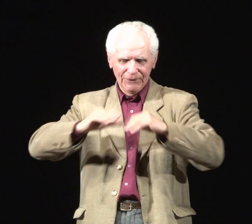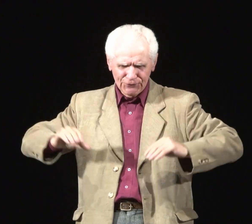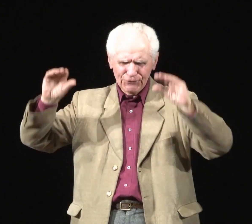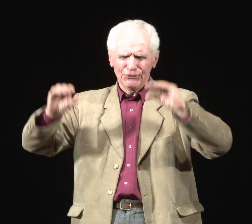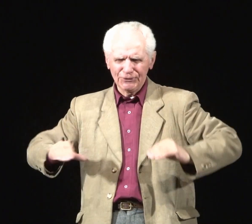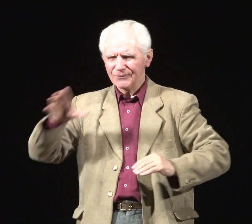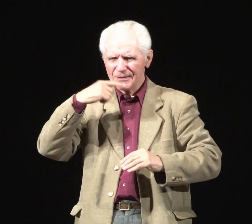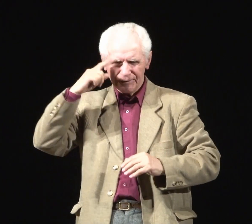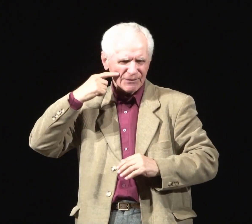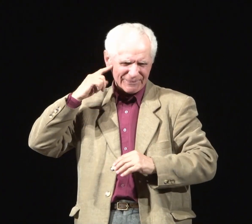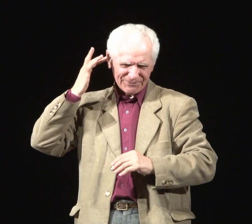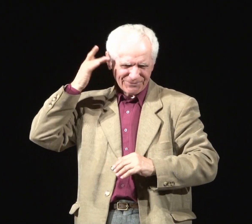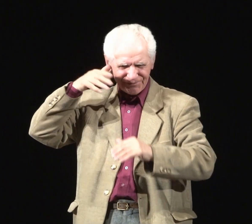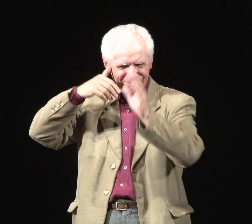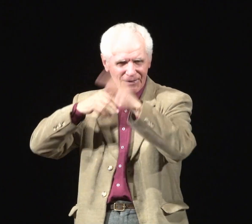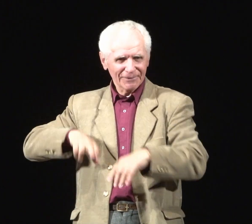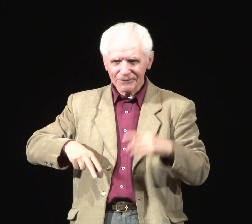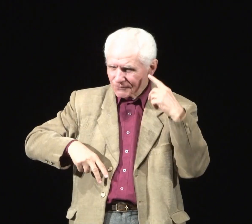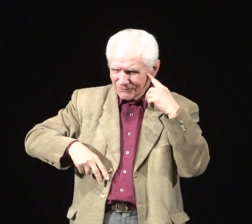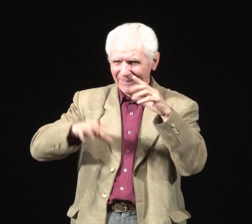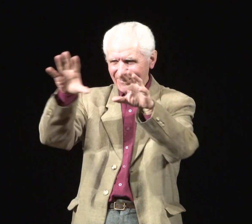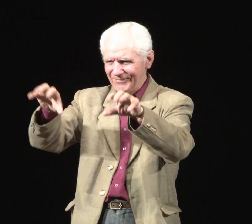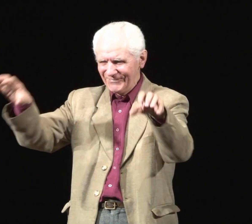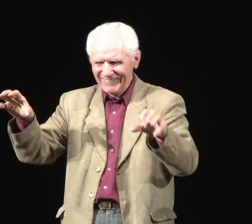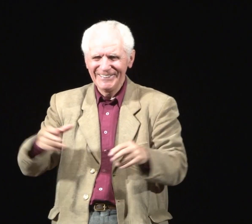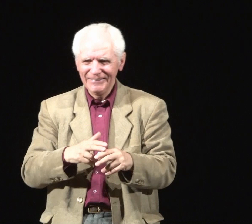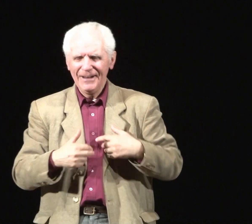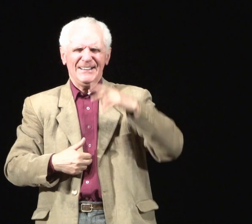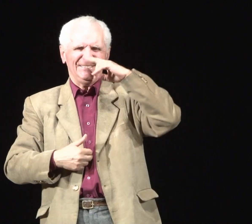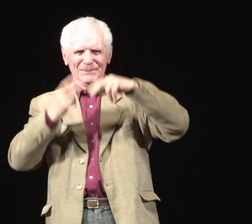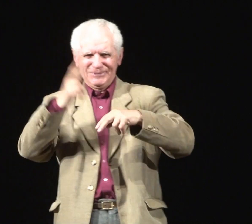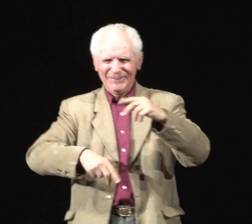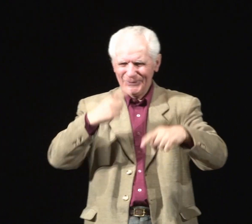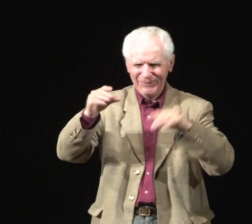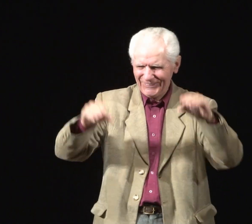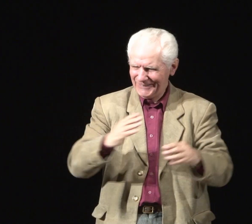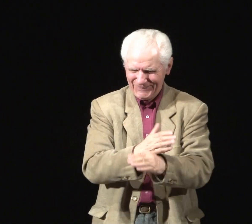А я и не знал, коллеги долгое время терпели. Я понял, и стал осторожнее с рамкой